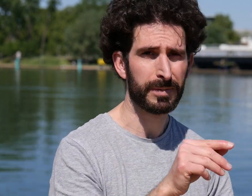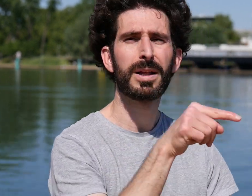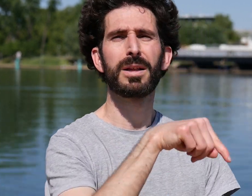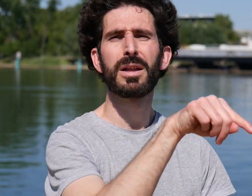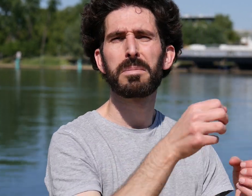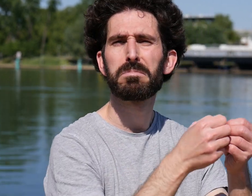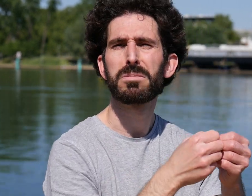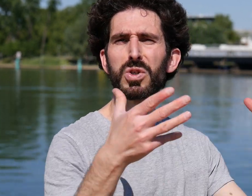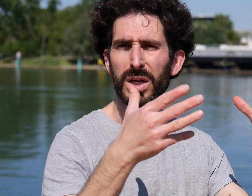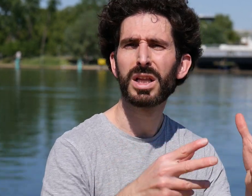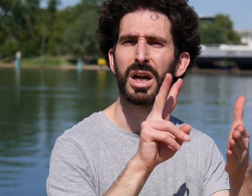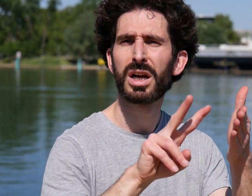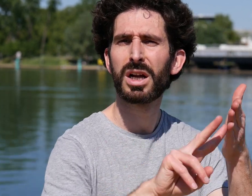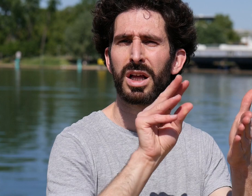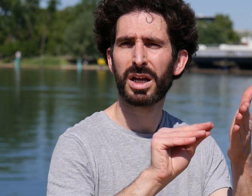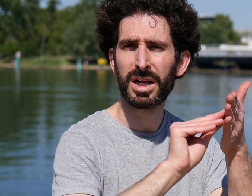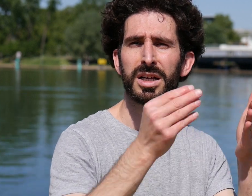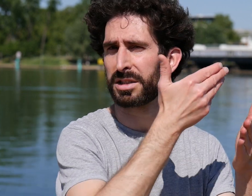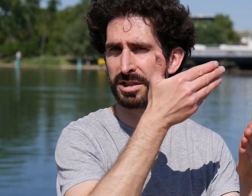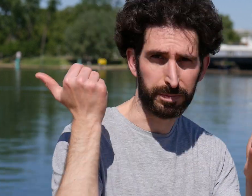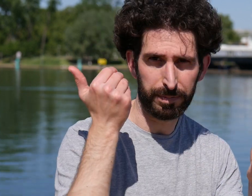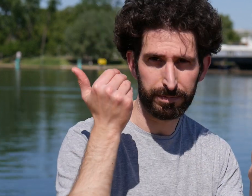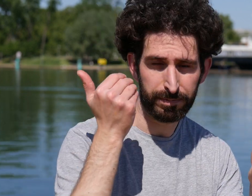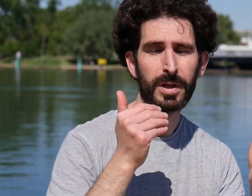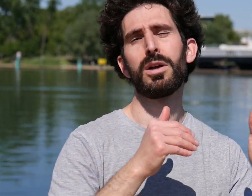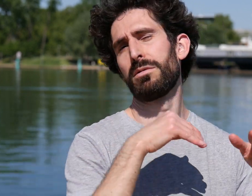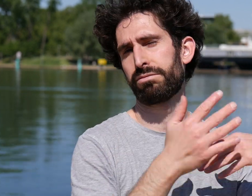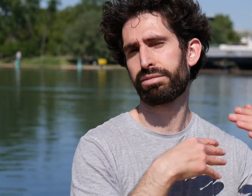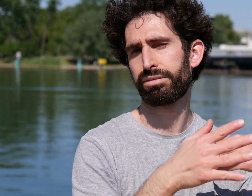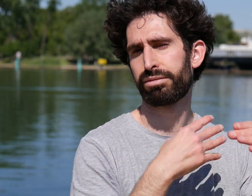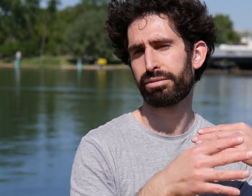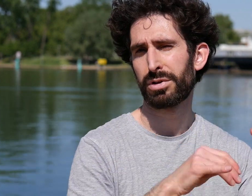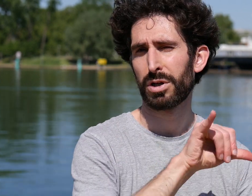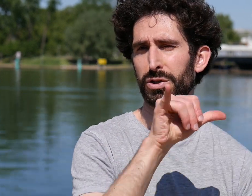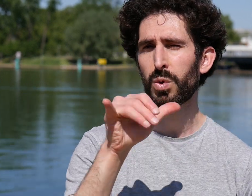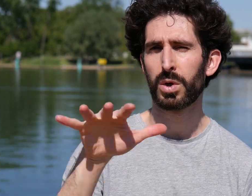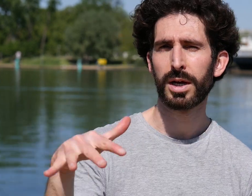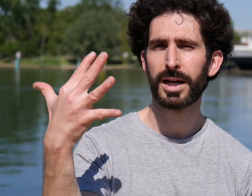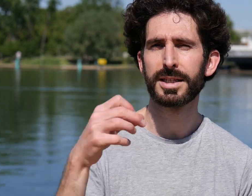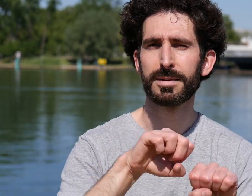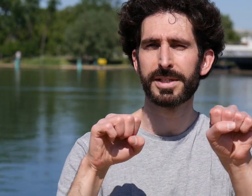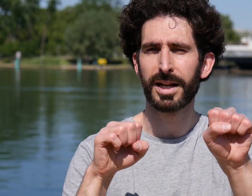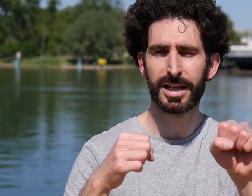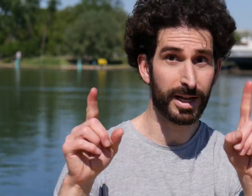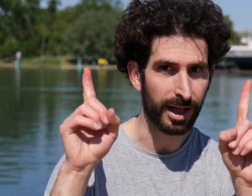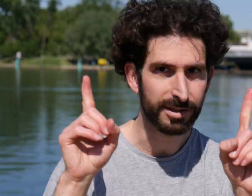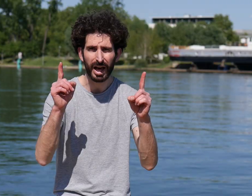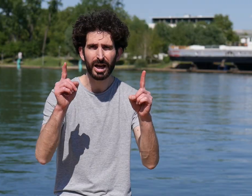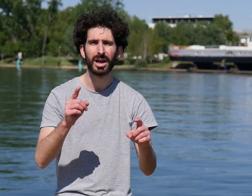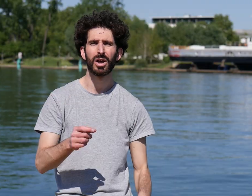dont la majorité ne sait lire ni écrire. Le temps passe. Arrivé au 15e siècle, et là,